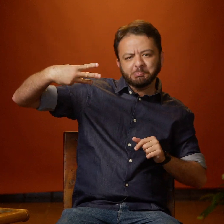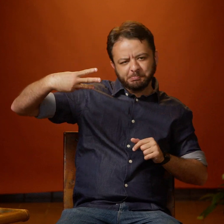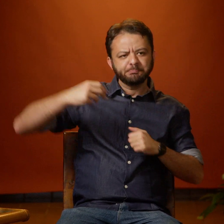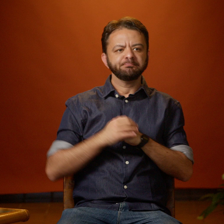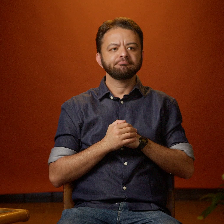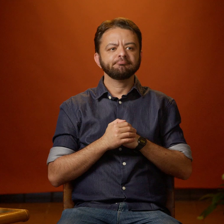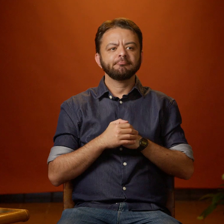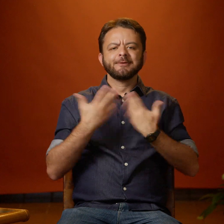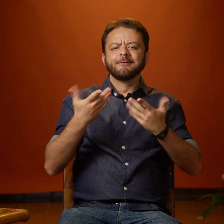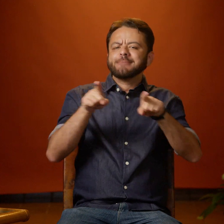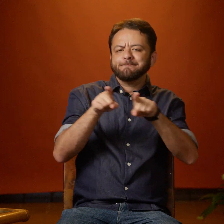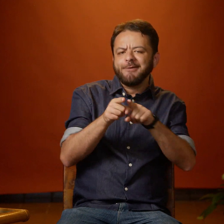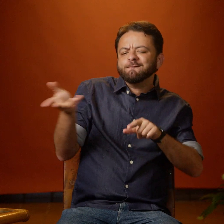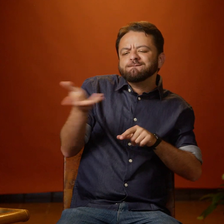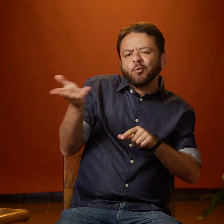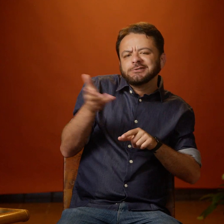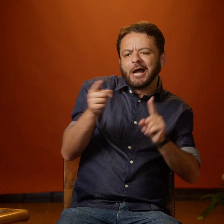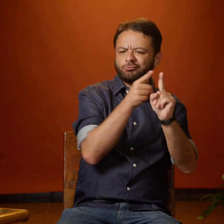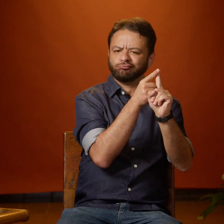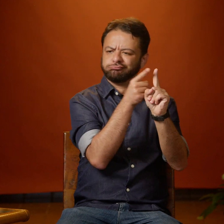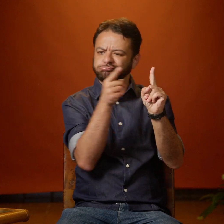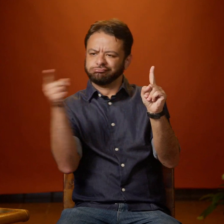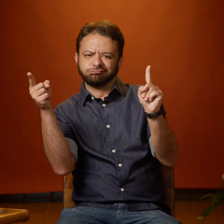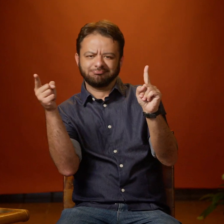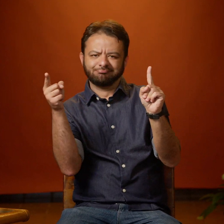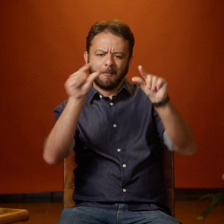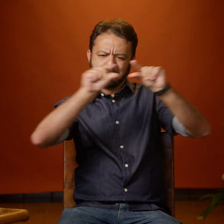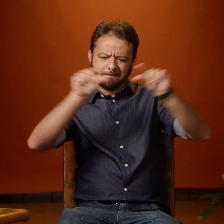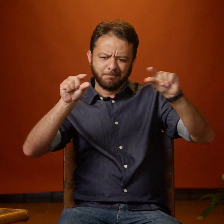e também a velocidade para o tempo de cada legenda